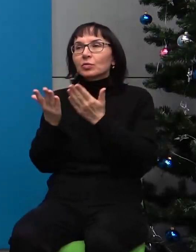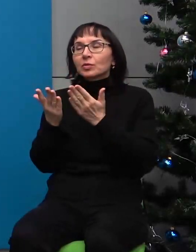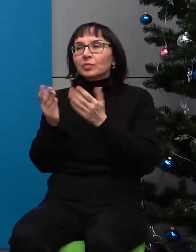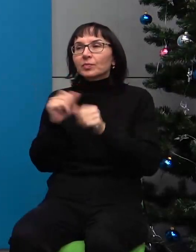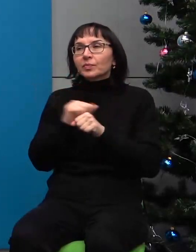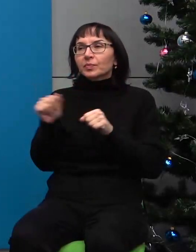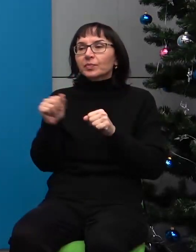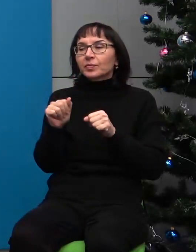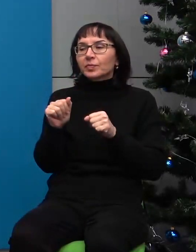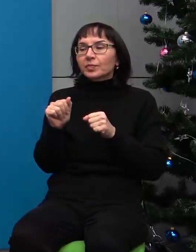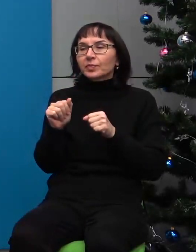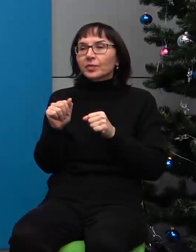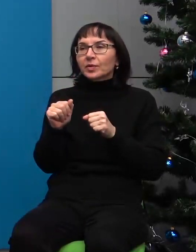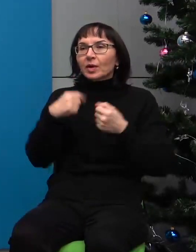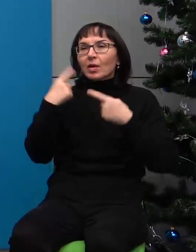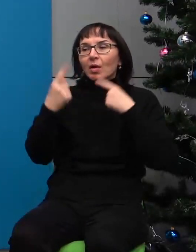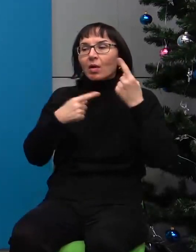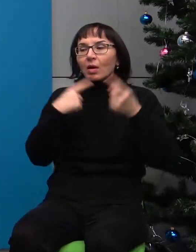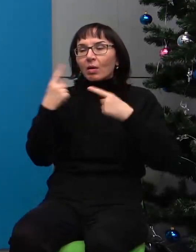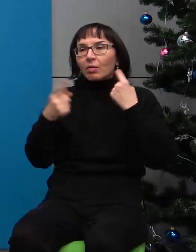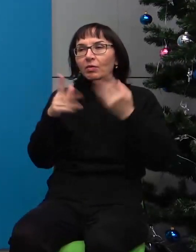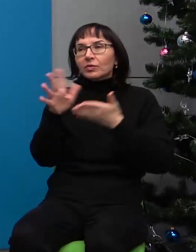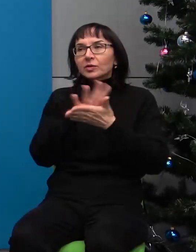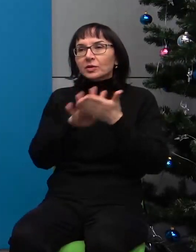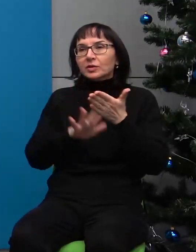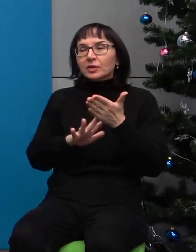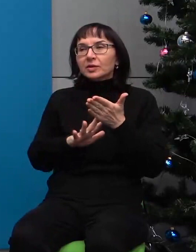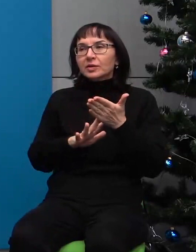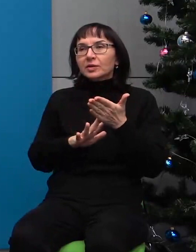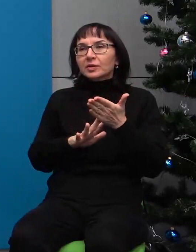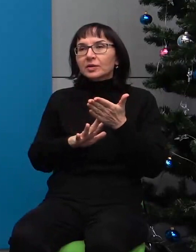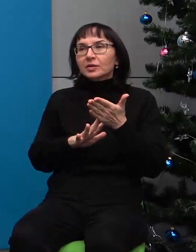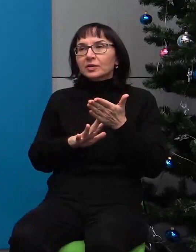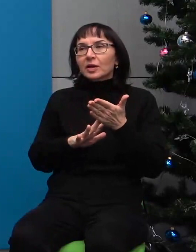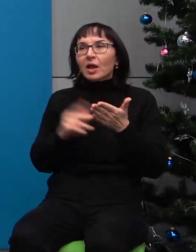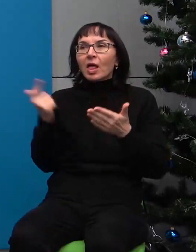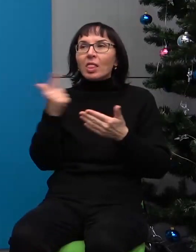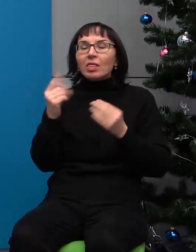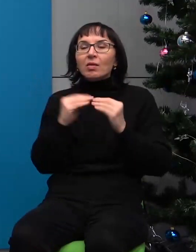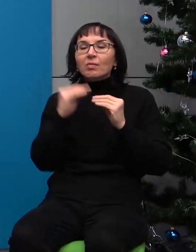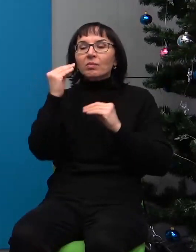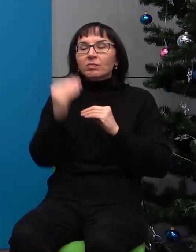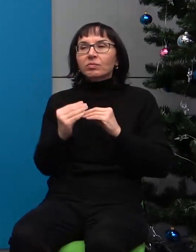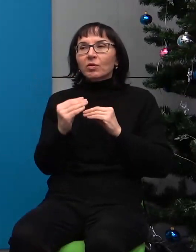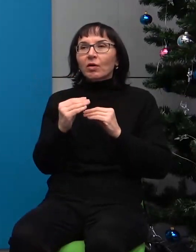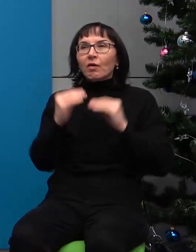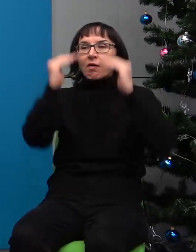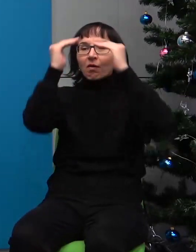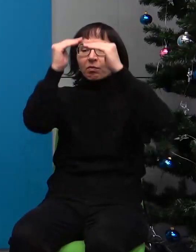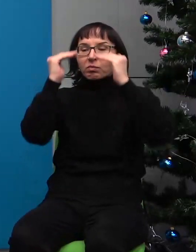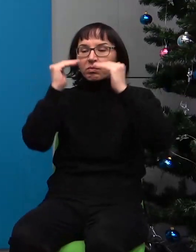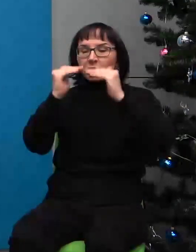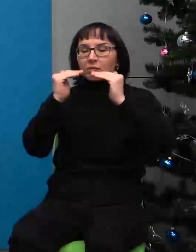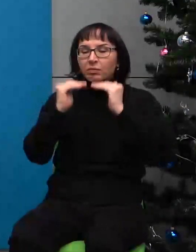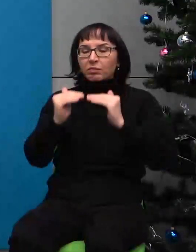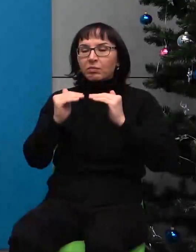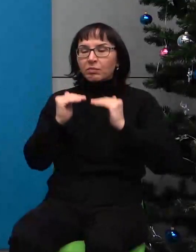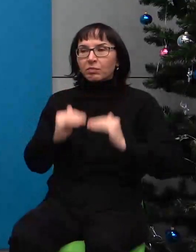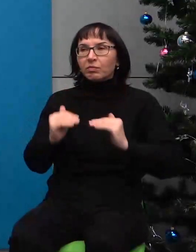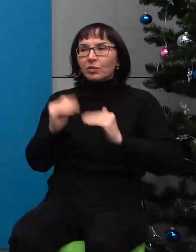opowieść jest tak, że opowieść jest tak, że czytamy do przodu i do tyłu i wielowarstwowy, ponieważ